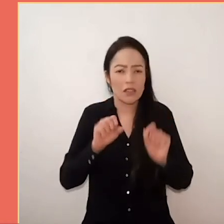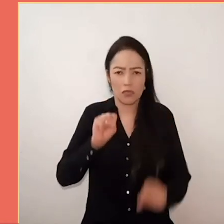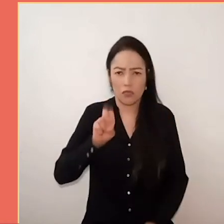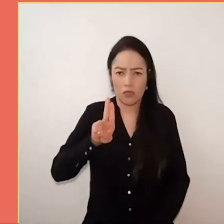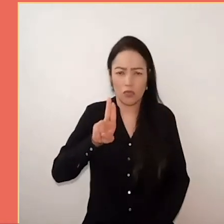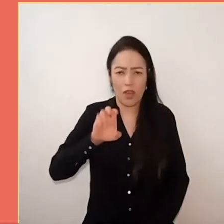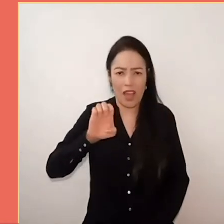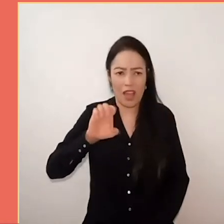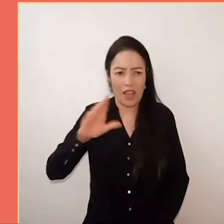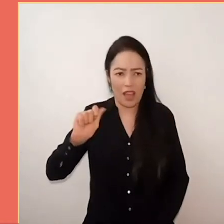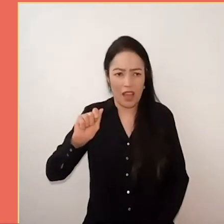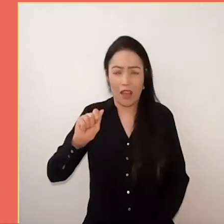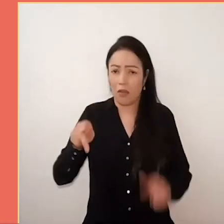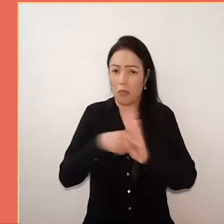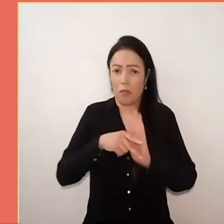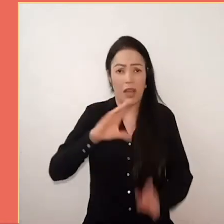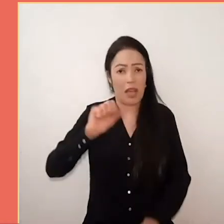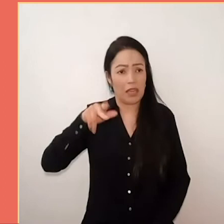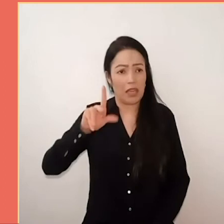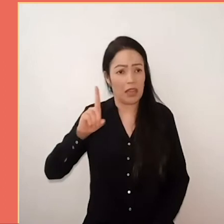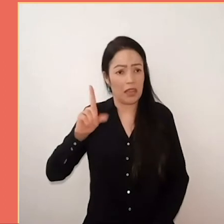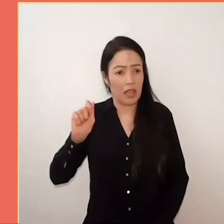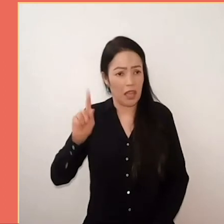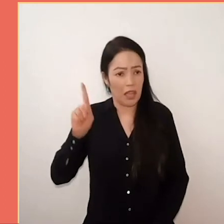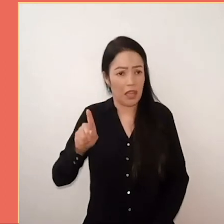Canadense? Talvez. Mas não é a família brasileira.